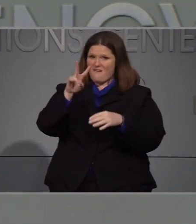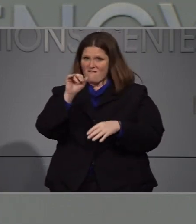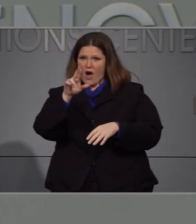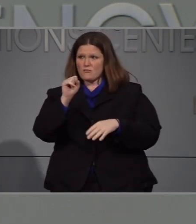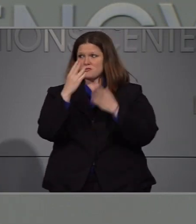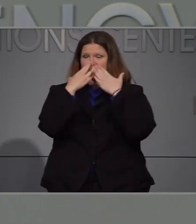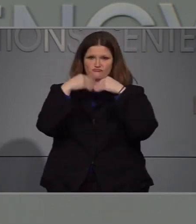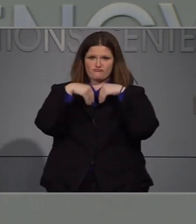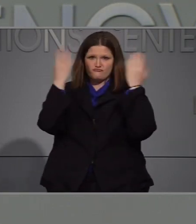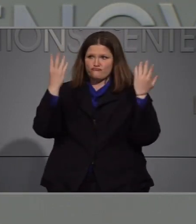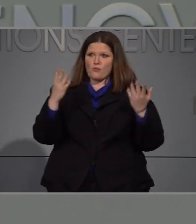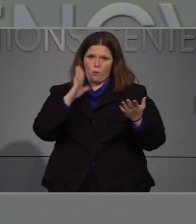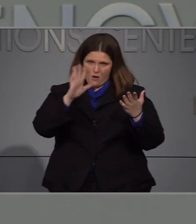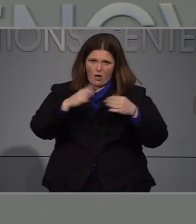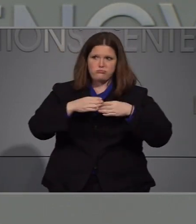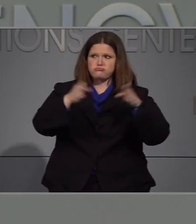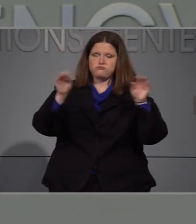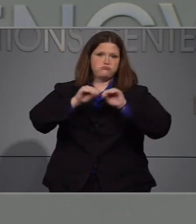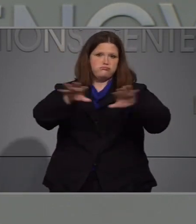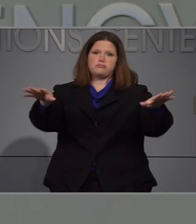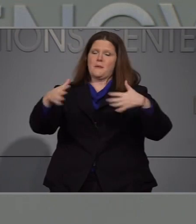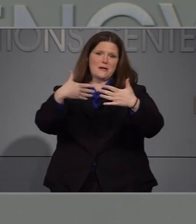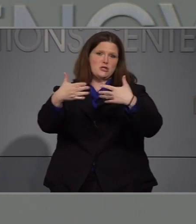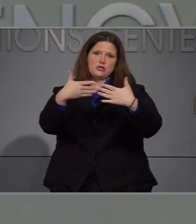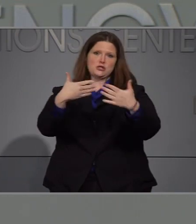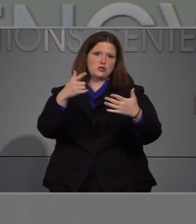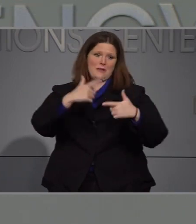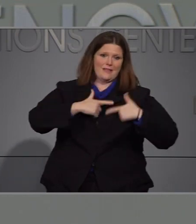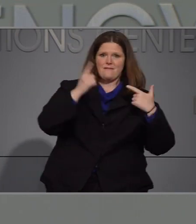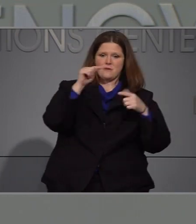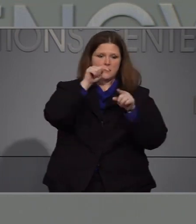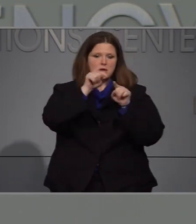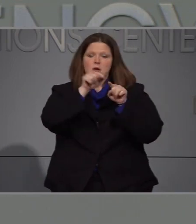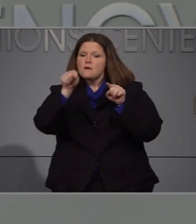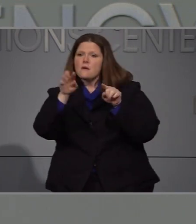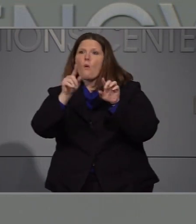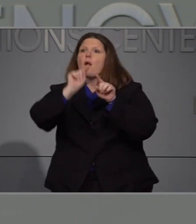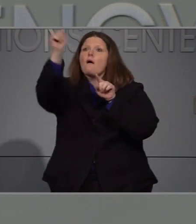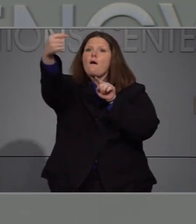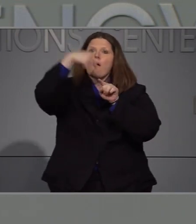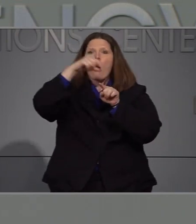el virus no respecta y no has frontera ni del Estado ni de los condados tenemos que